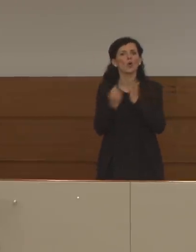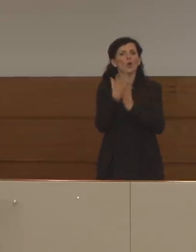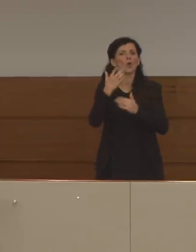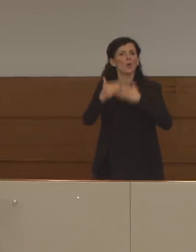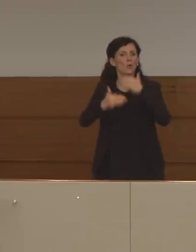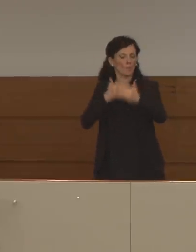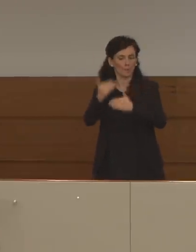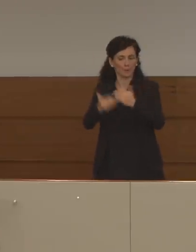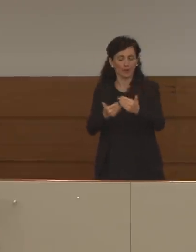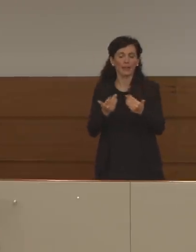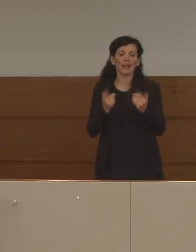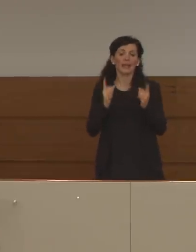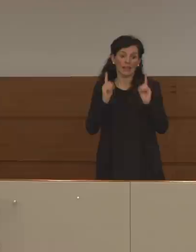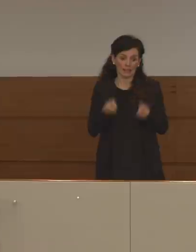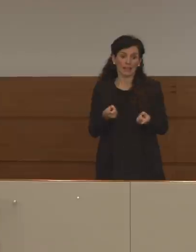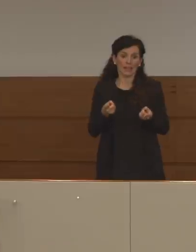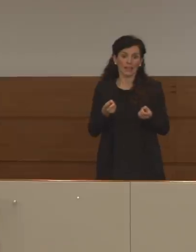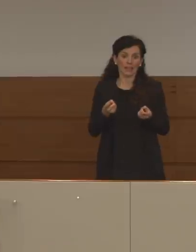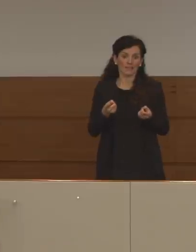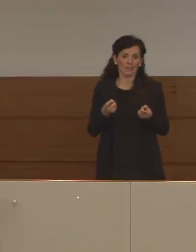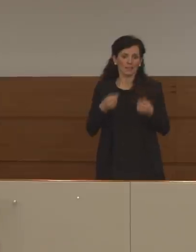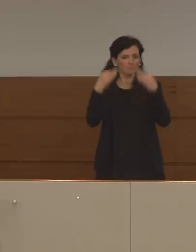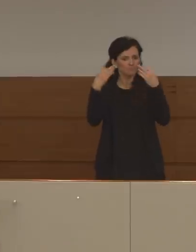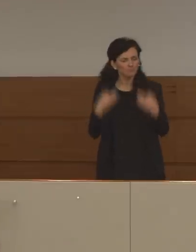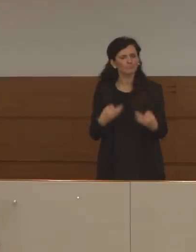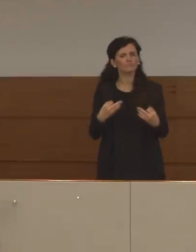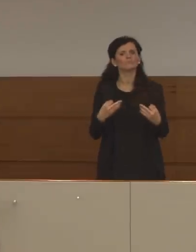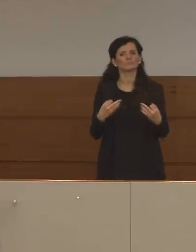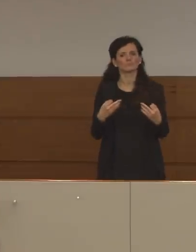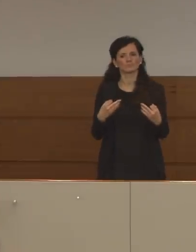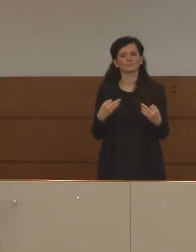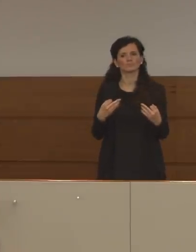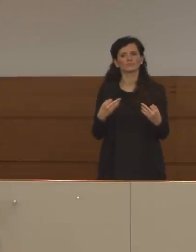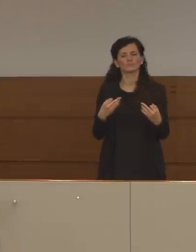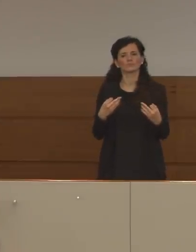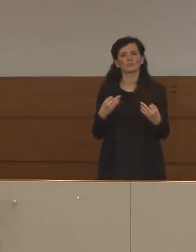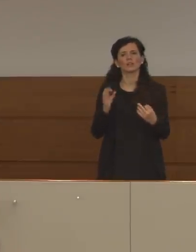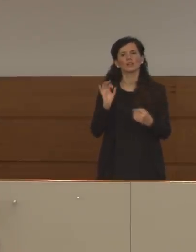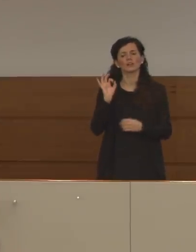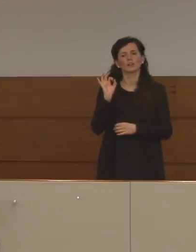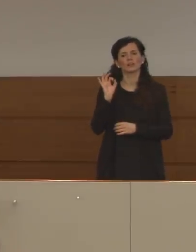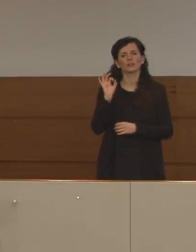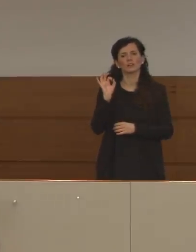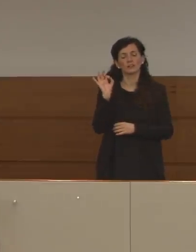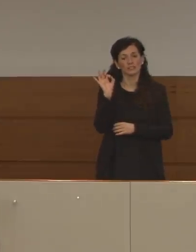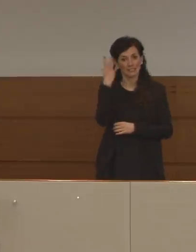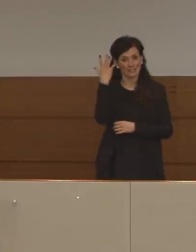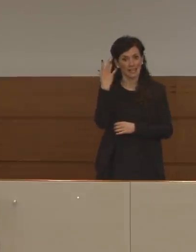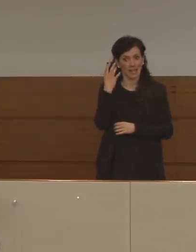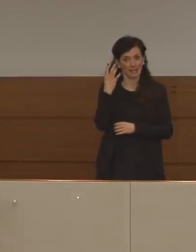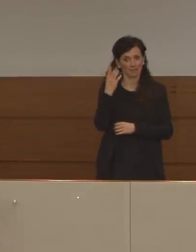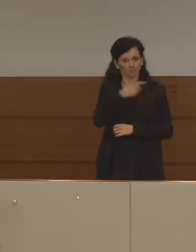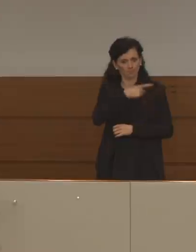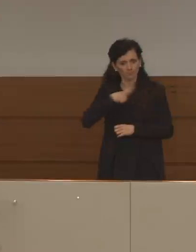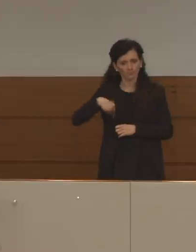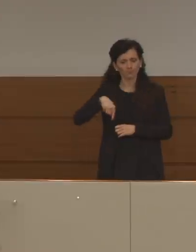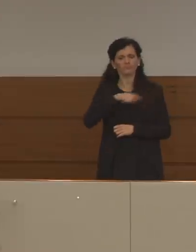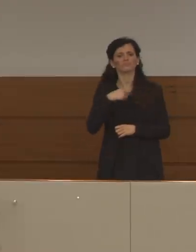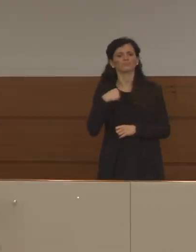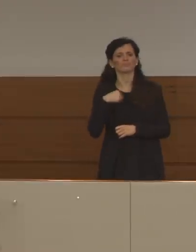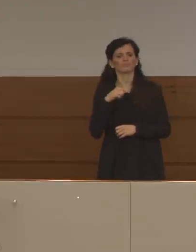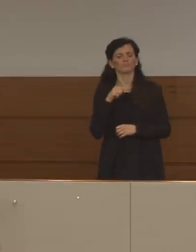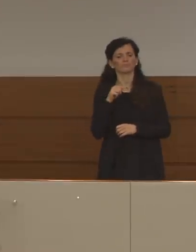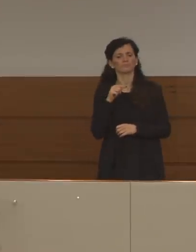da definire appunto, noi in questo momento